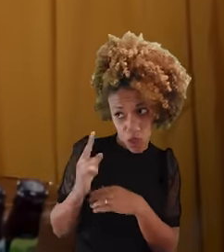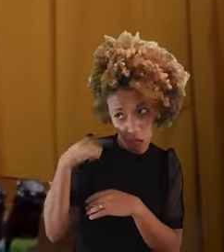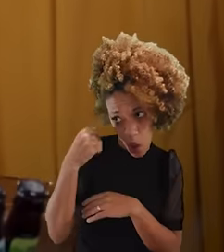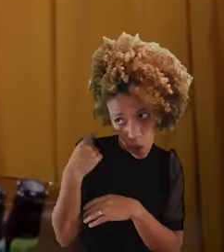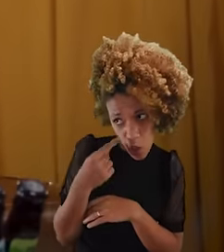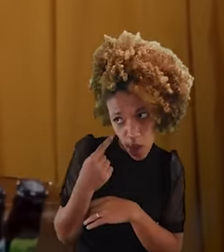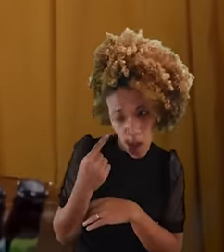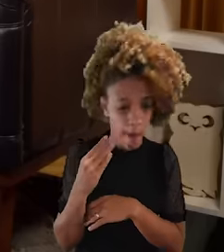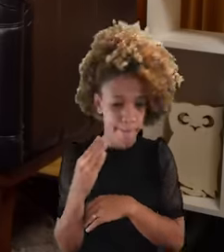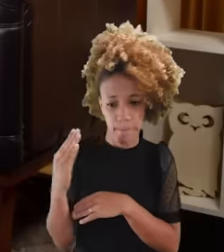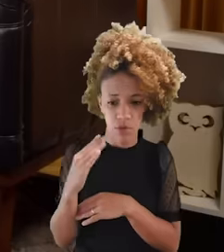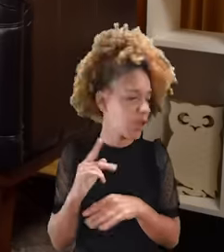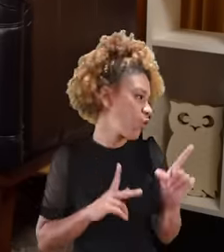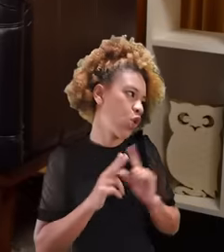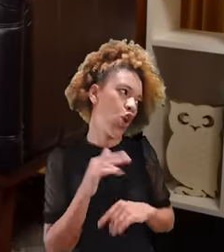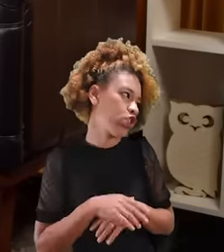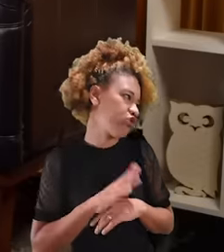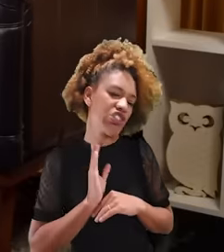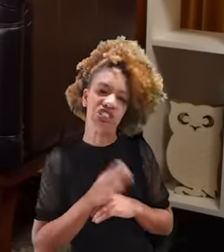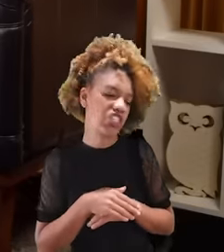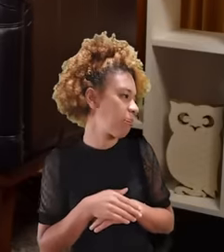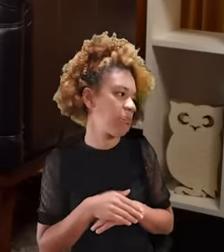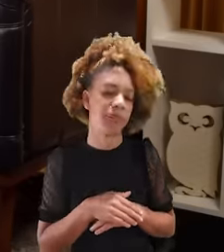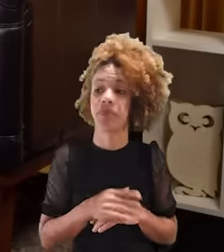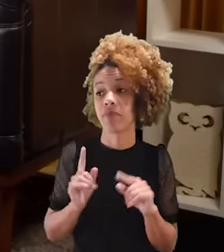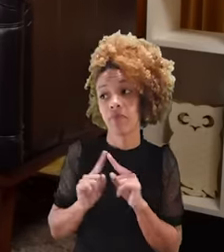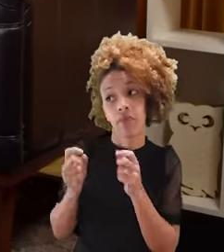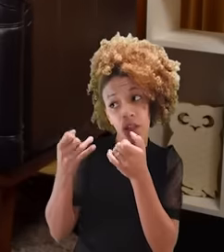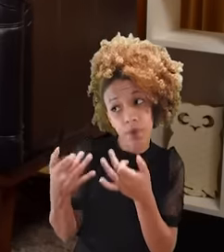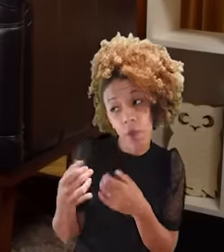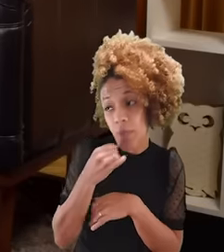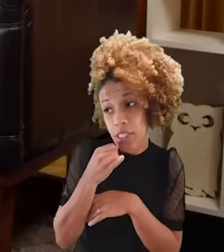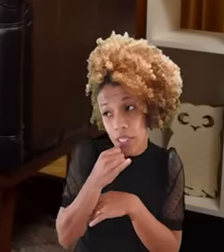não fica o corte já foi você já seou não já era a tamb tá fe eu tô citando um exemplo que todo mundo